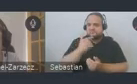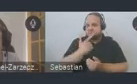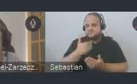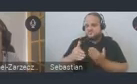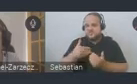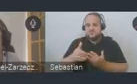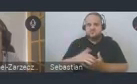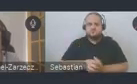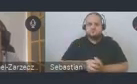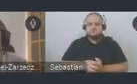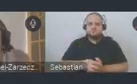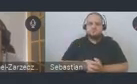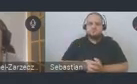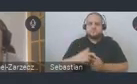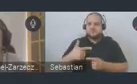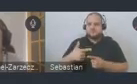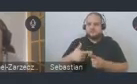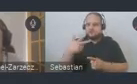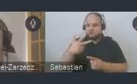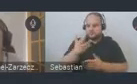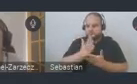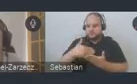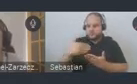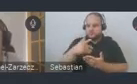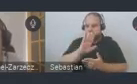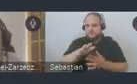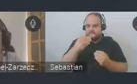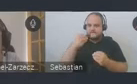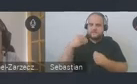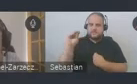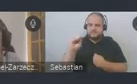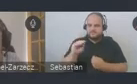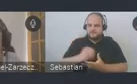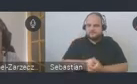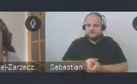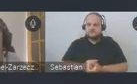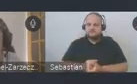23 kraje przed nami mają dużo wyższe kompetencje cyfrowe,